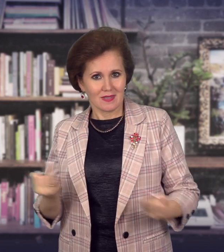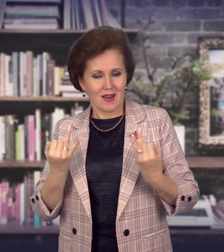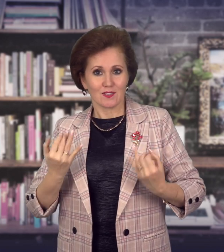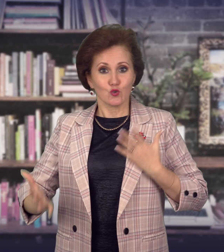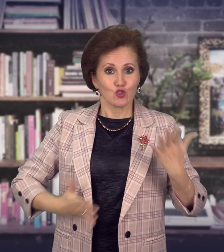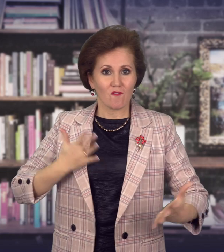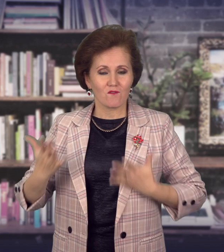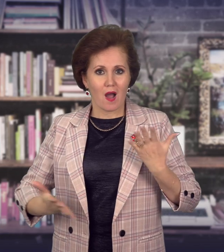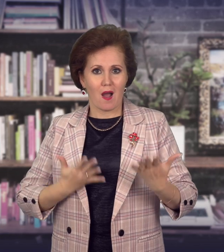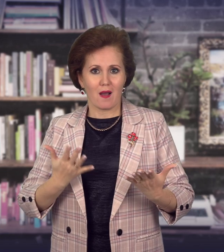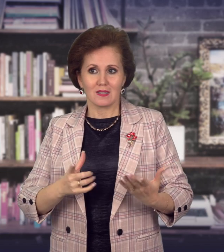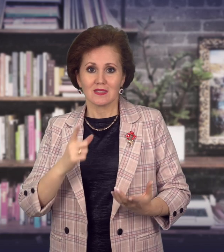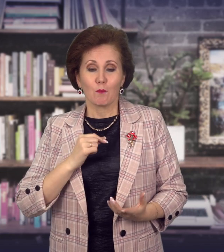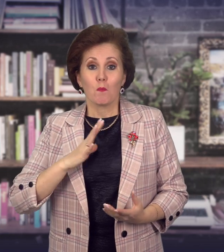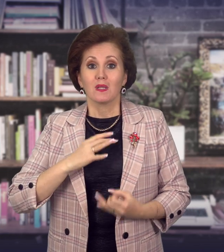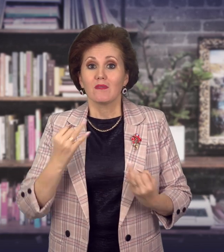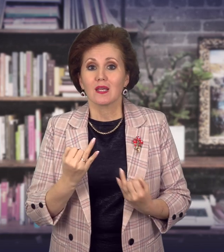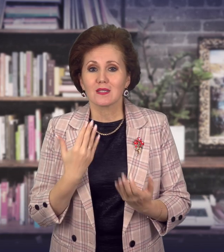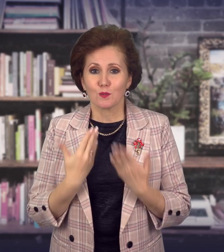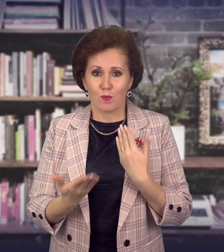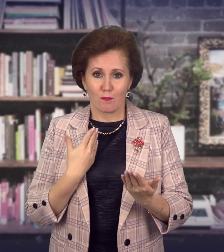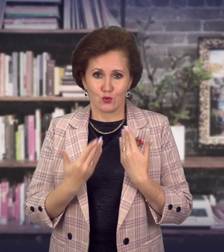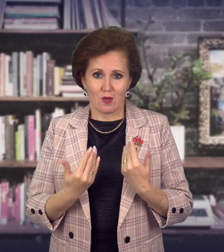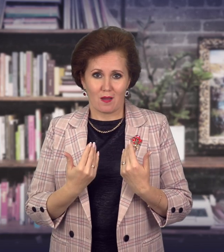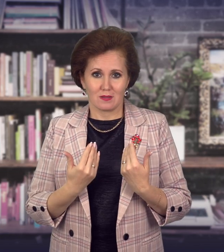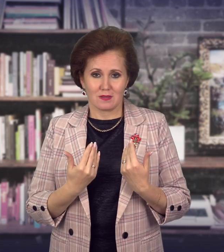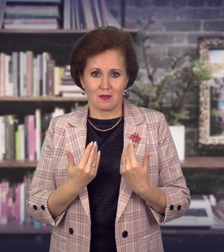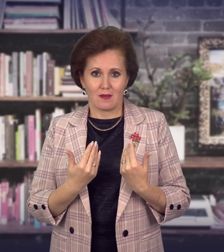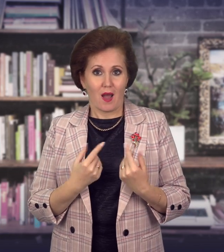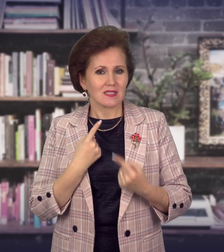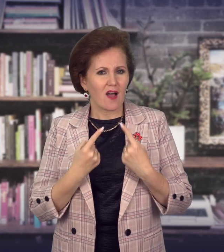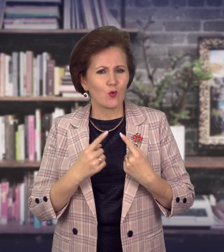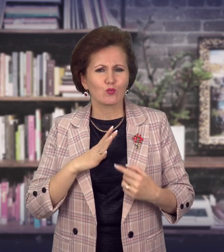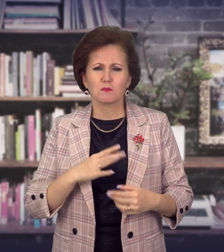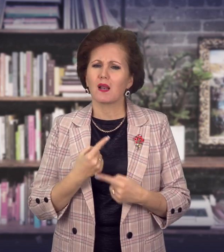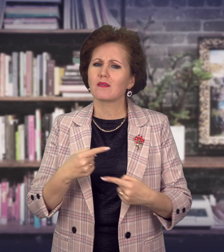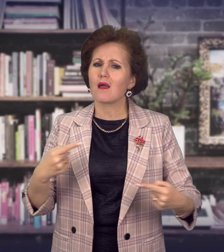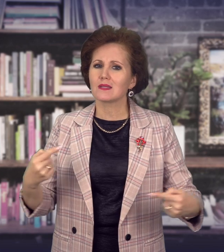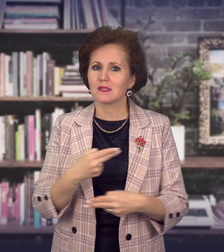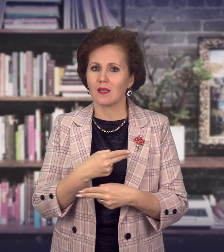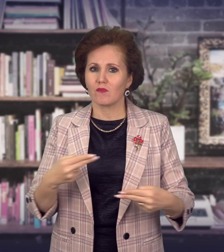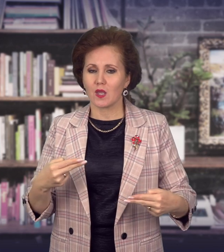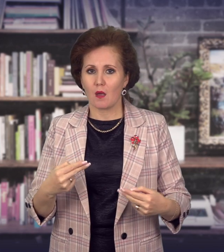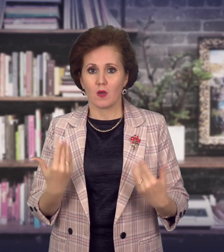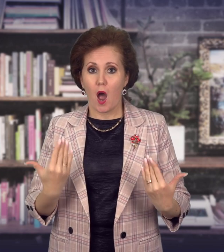с которой интересно живо общаться на разные темы.